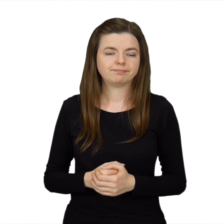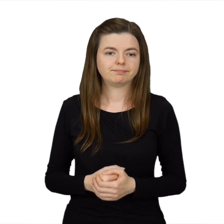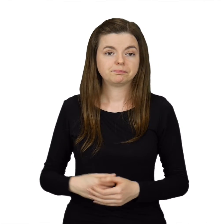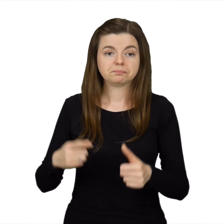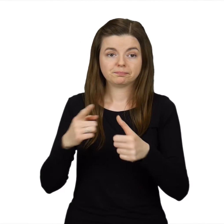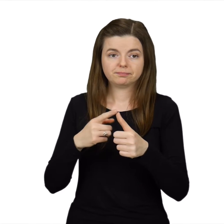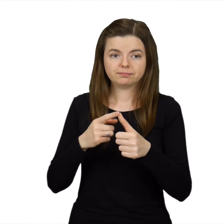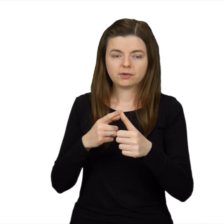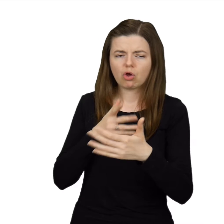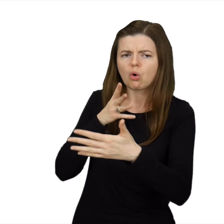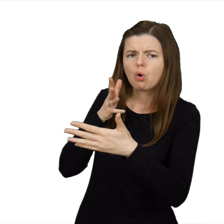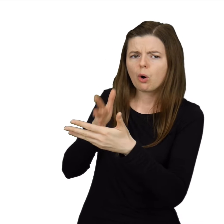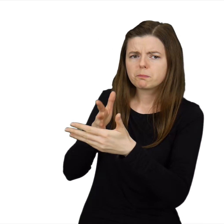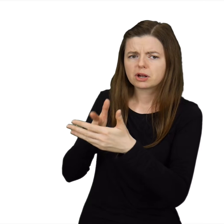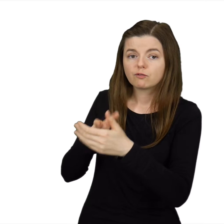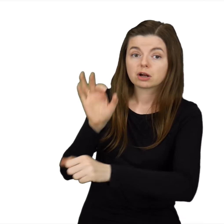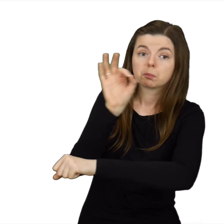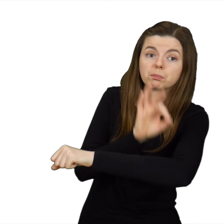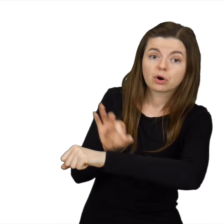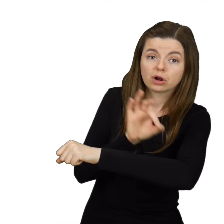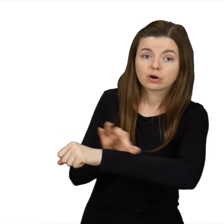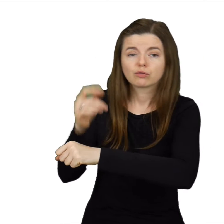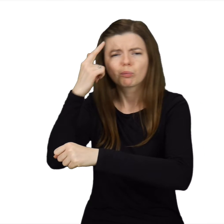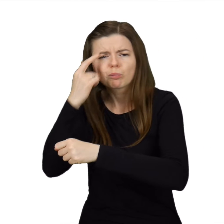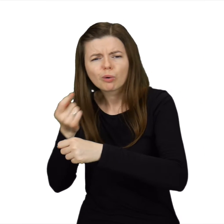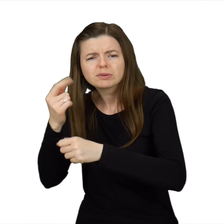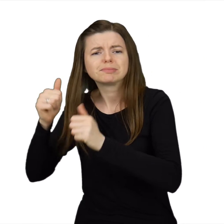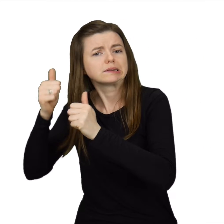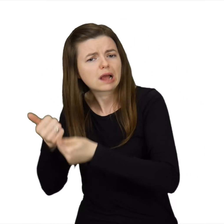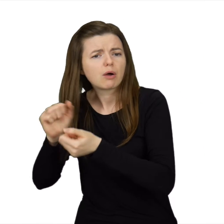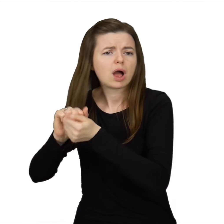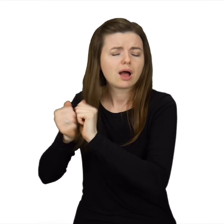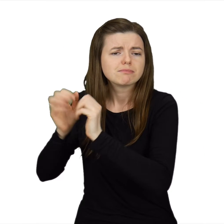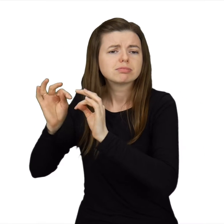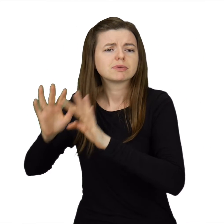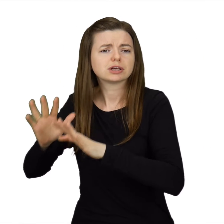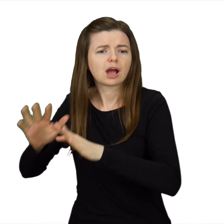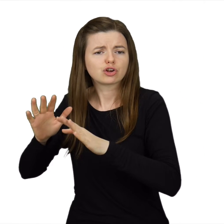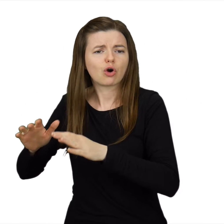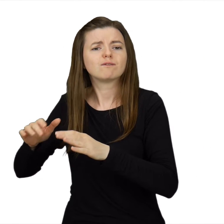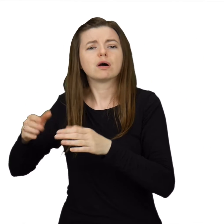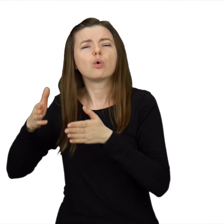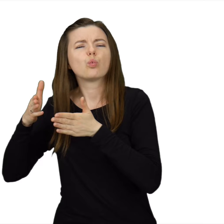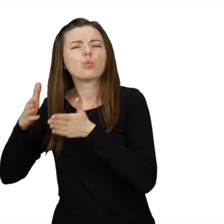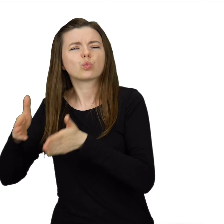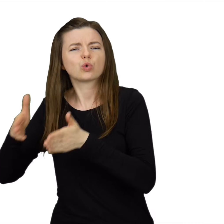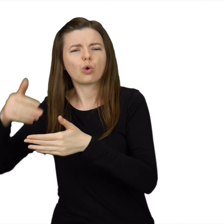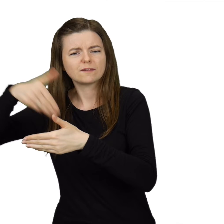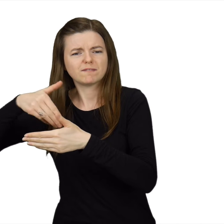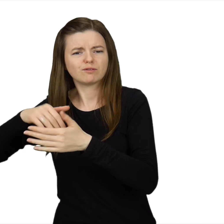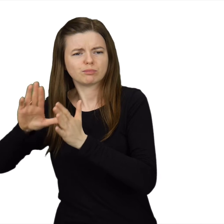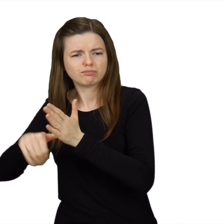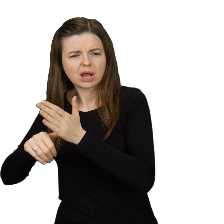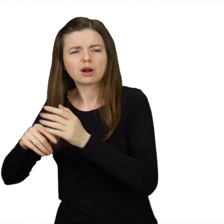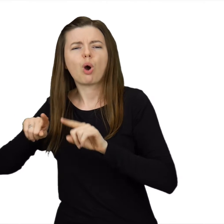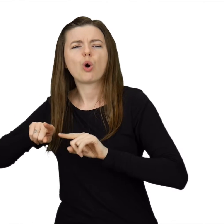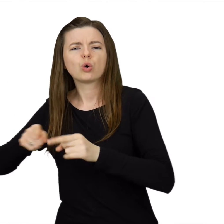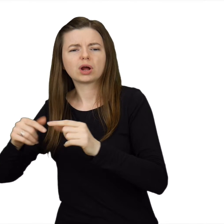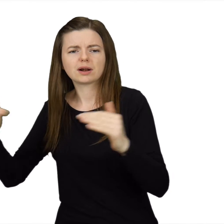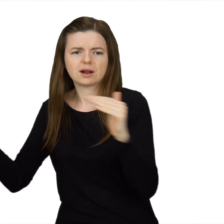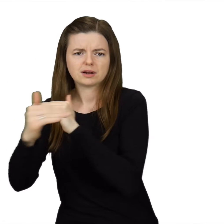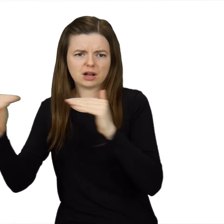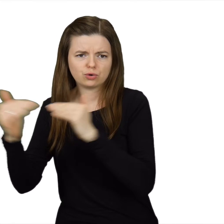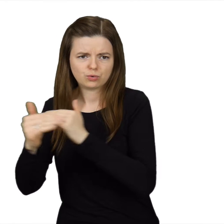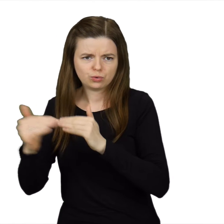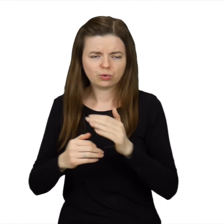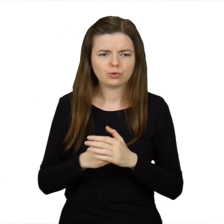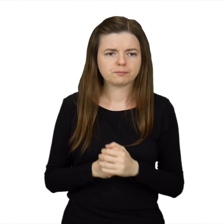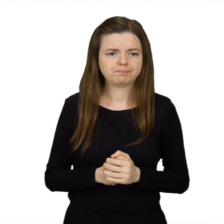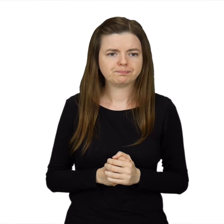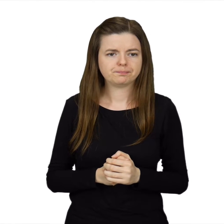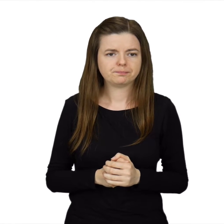opiniowanie projektów, koncepcji stałej lub tymczasowej organizacji ruchu na drogach wewnętrznych Miasta,